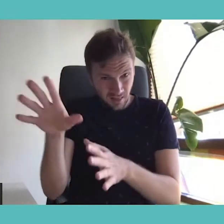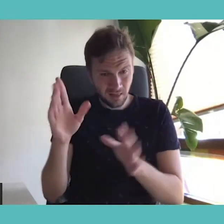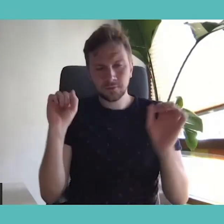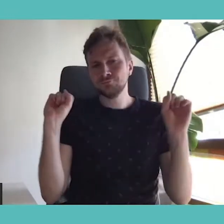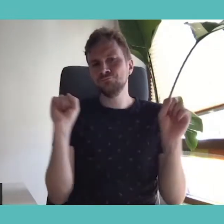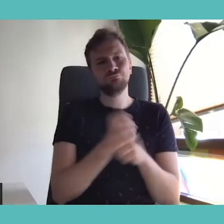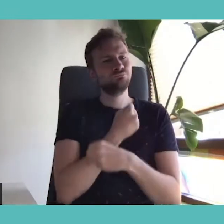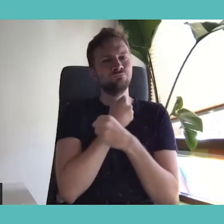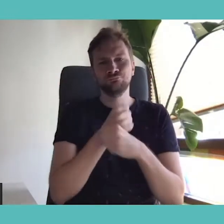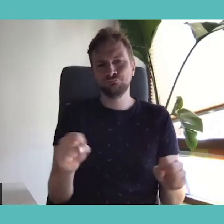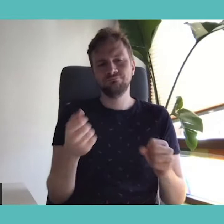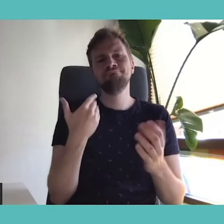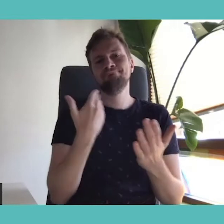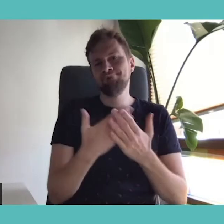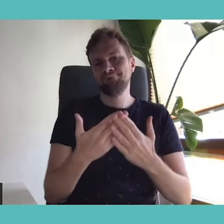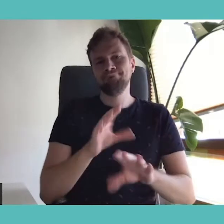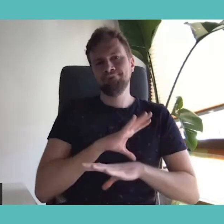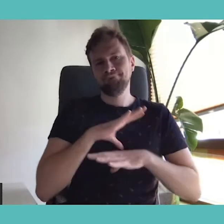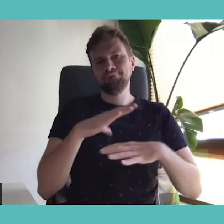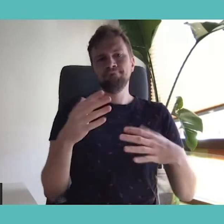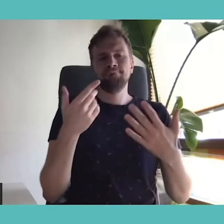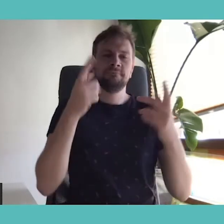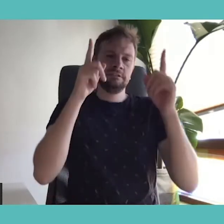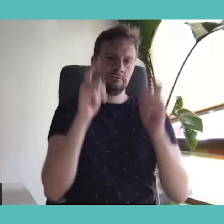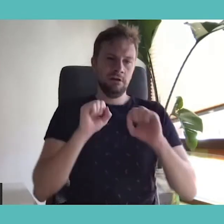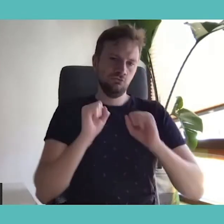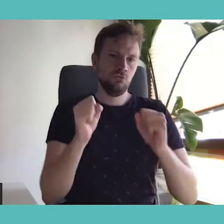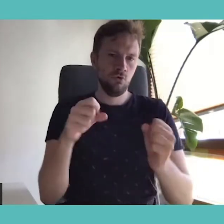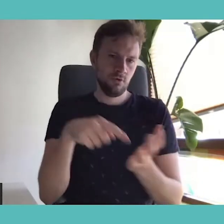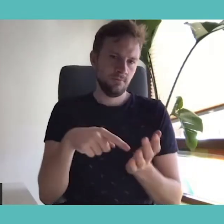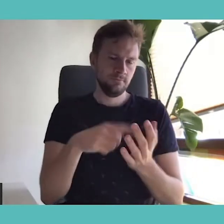Wezbrało to we mnie i zacząłem działać w aspekcie dostępności.